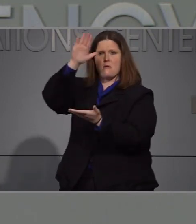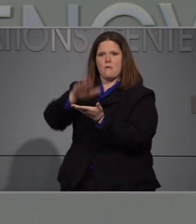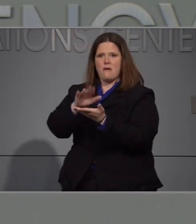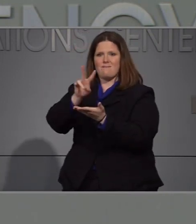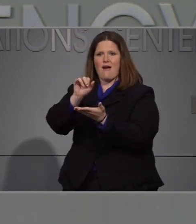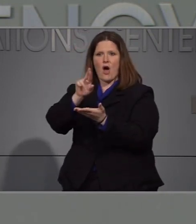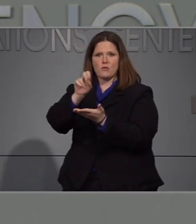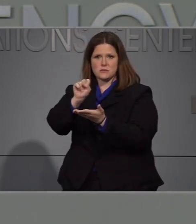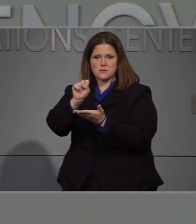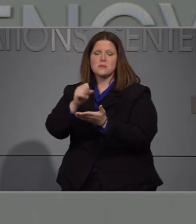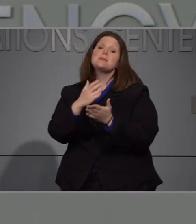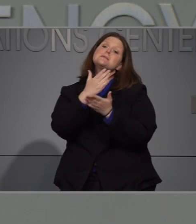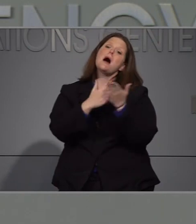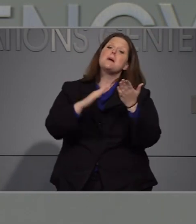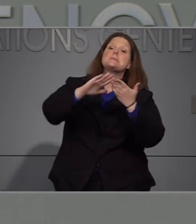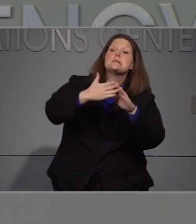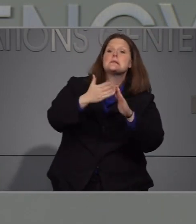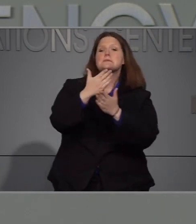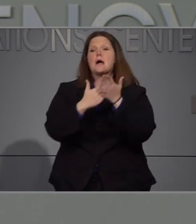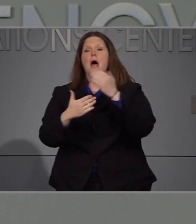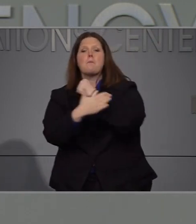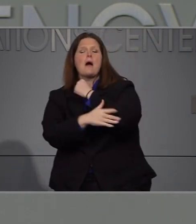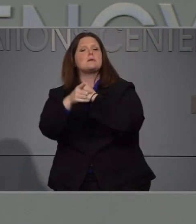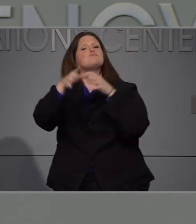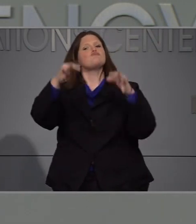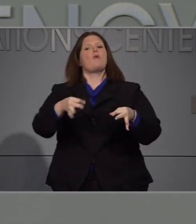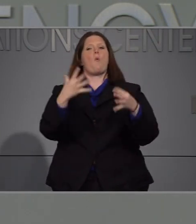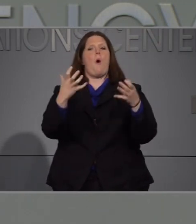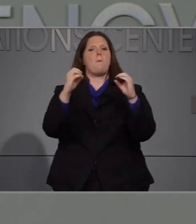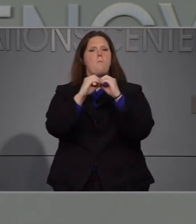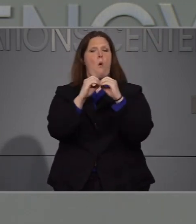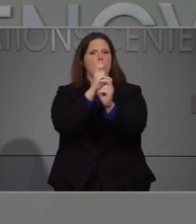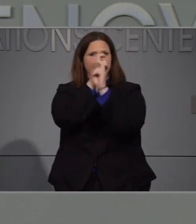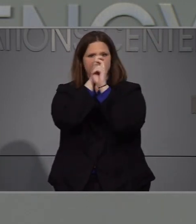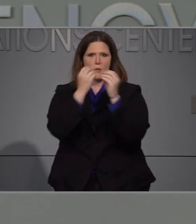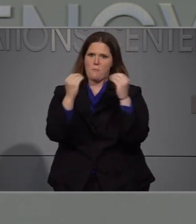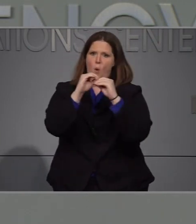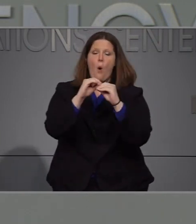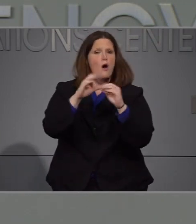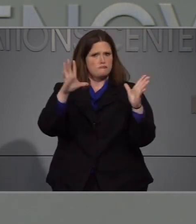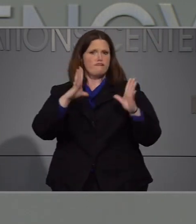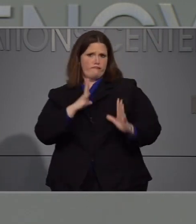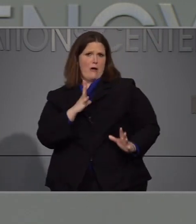nivel bajo a lo mejor algún y icep lenidad o un condado quieren hacer más, Ah ya que